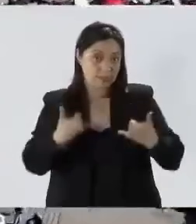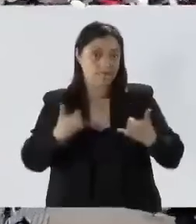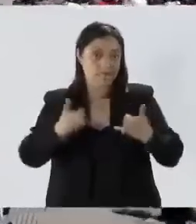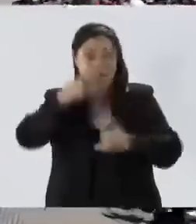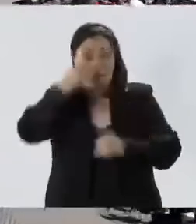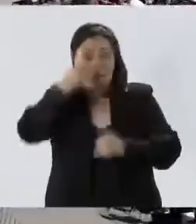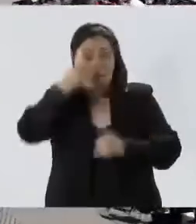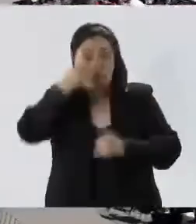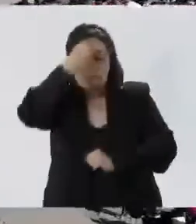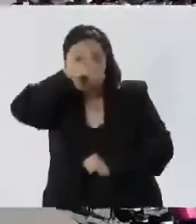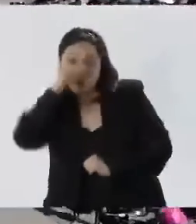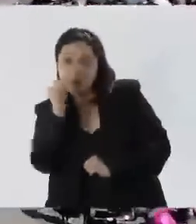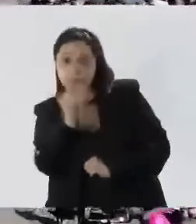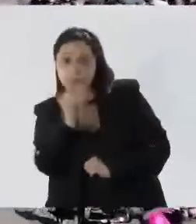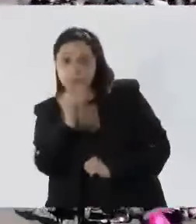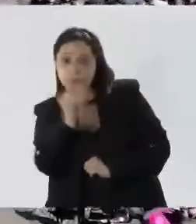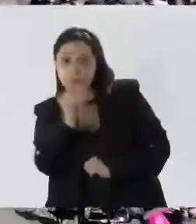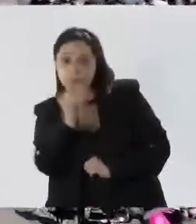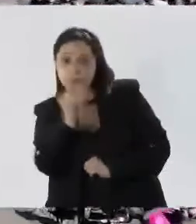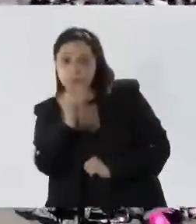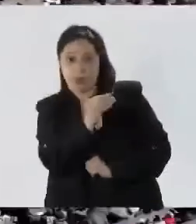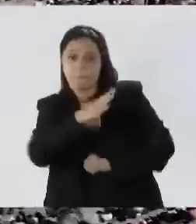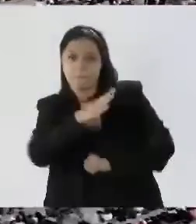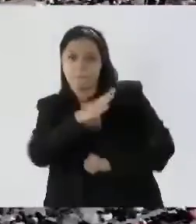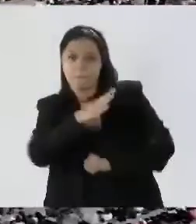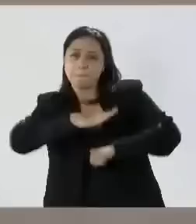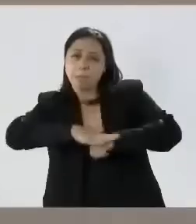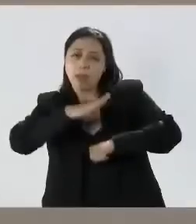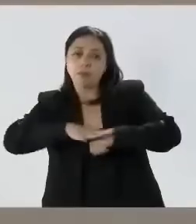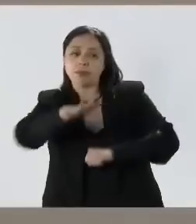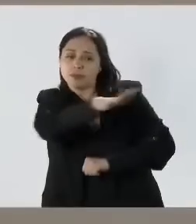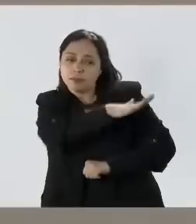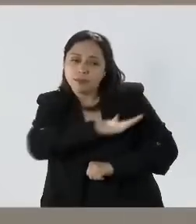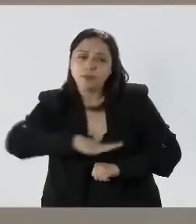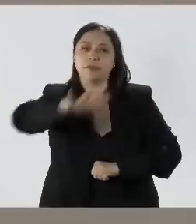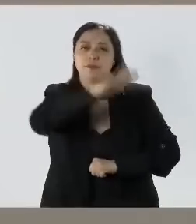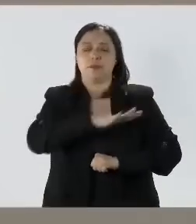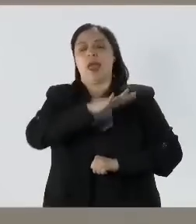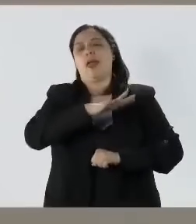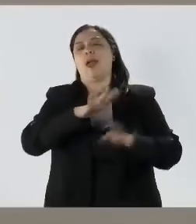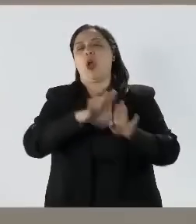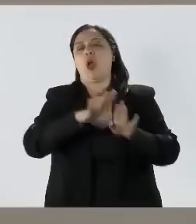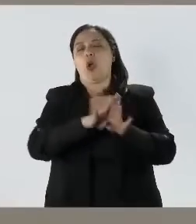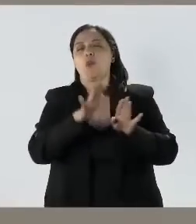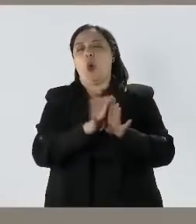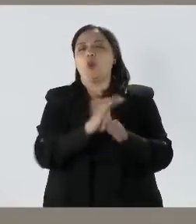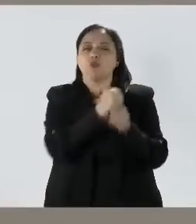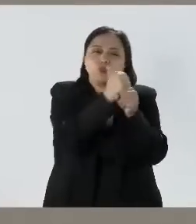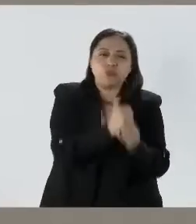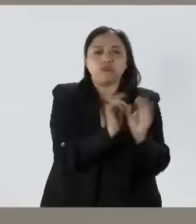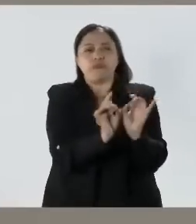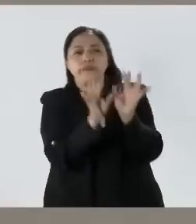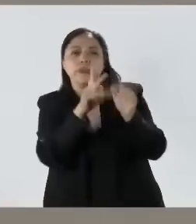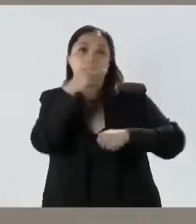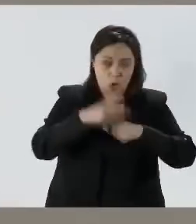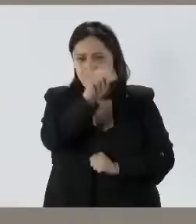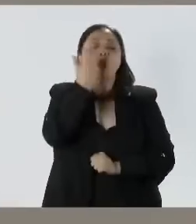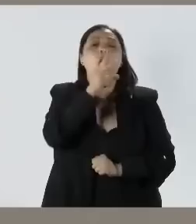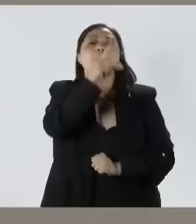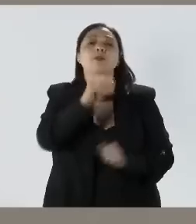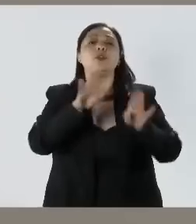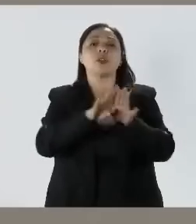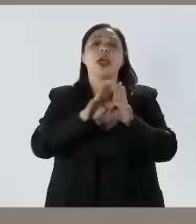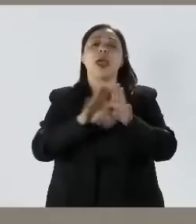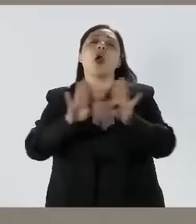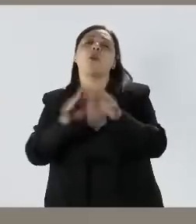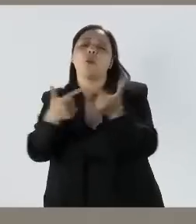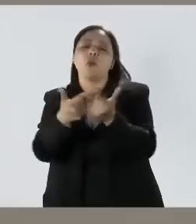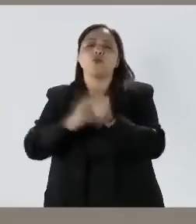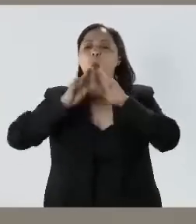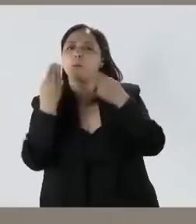vulnerables no queremos que sean o que la Carne de cañón de los grup este año